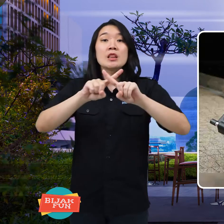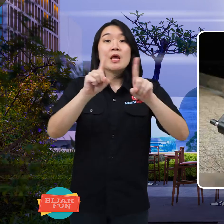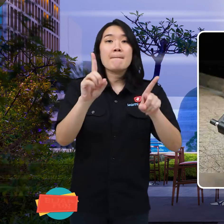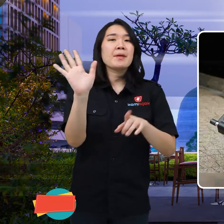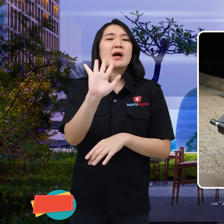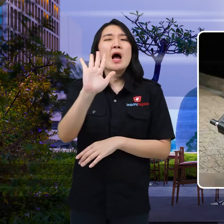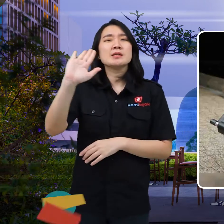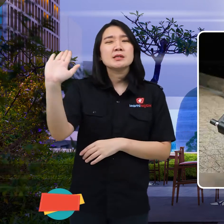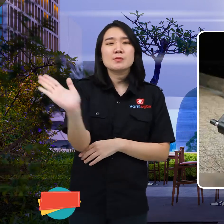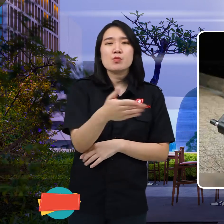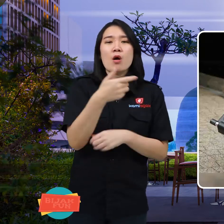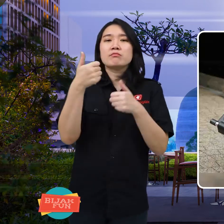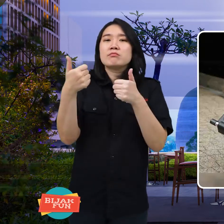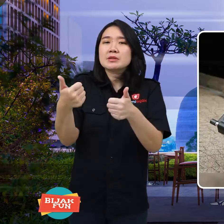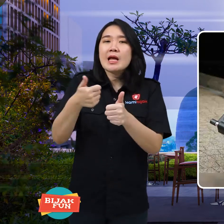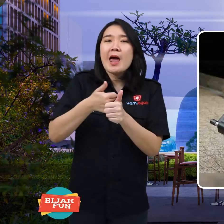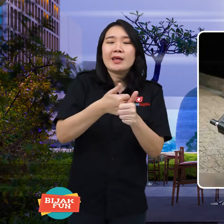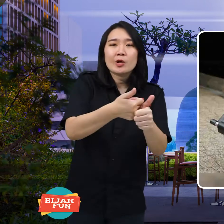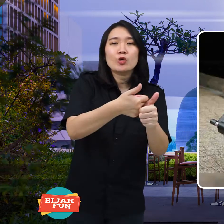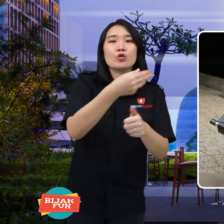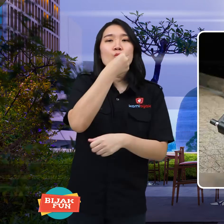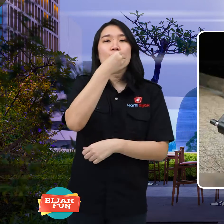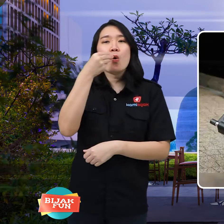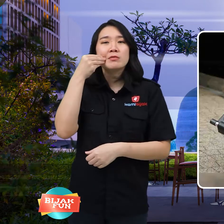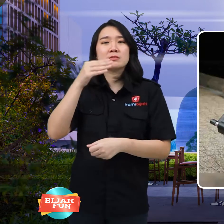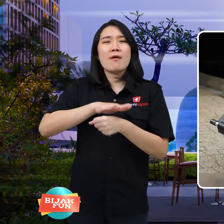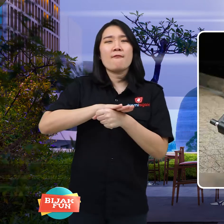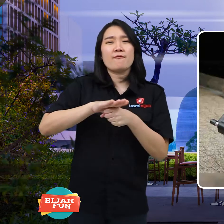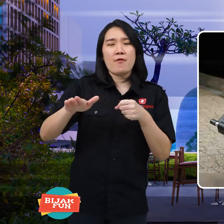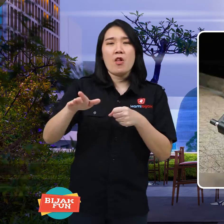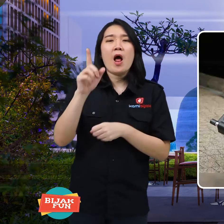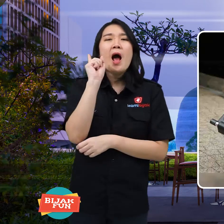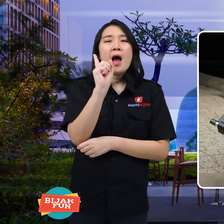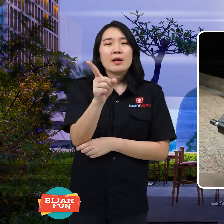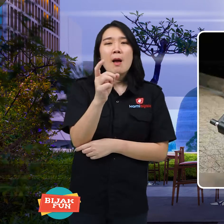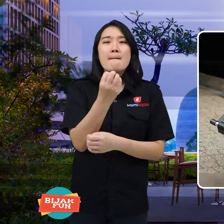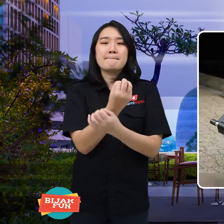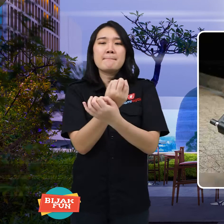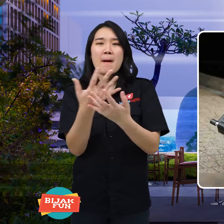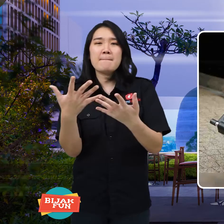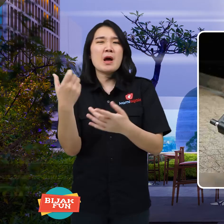Namun tidak semua bisa ikut berpuasa penuh,